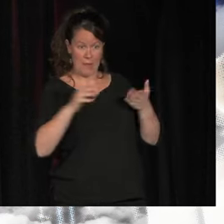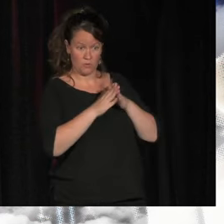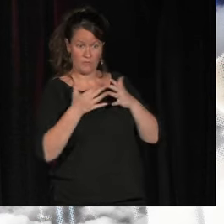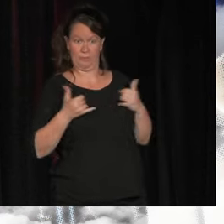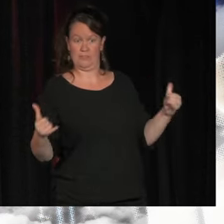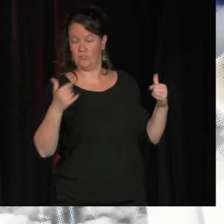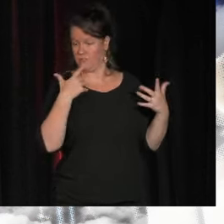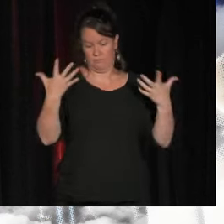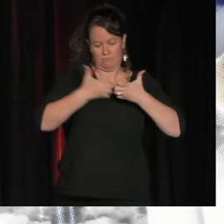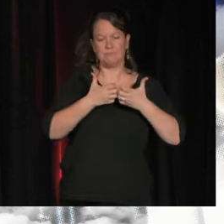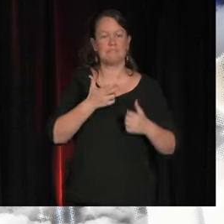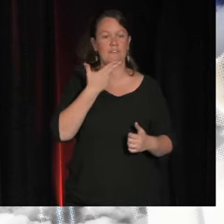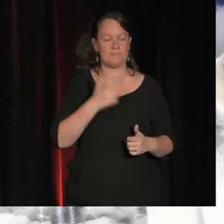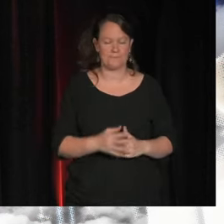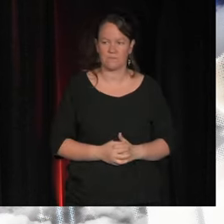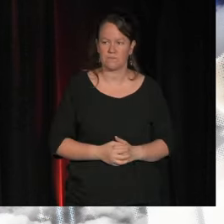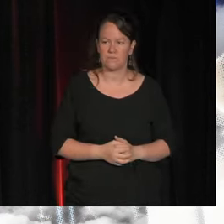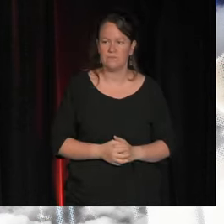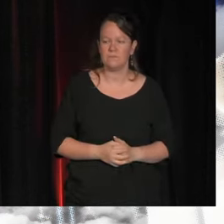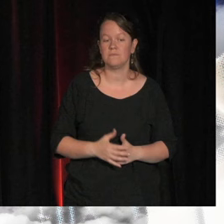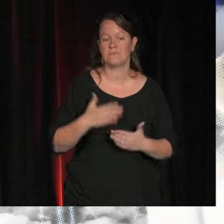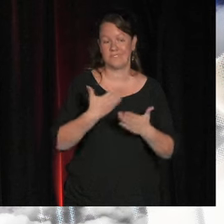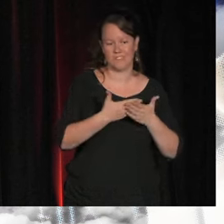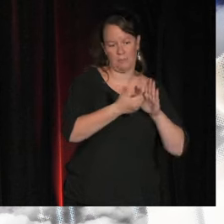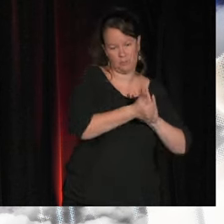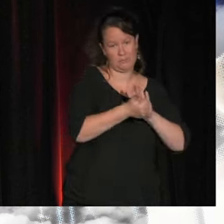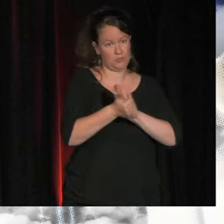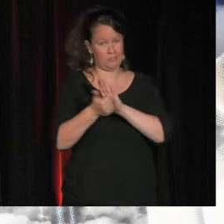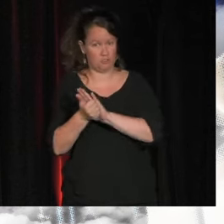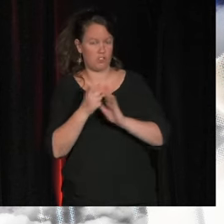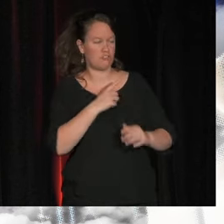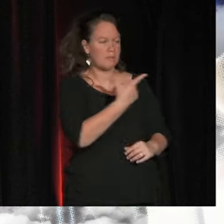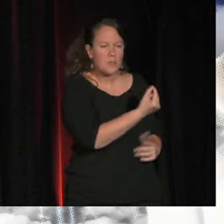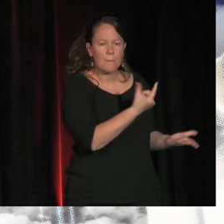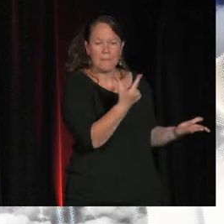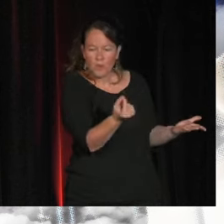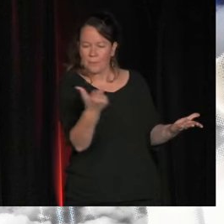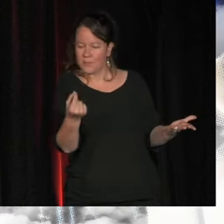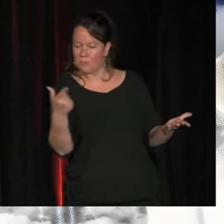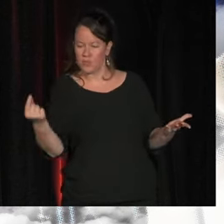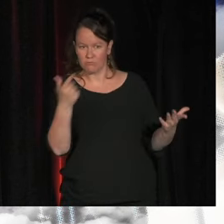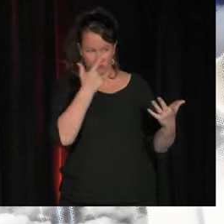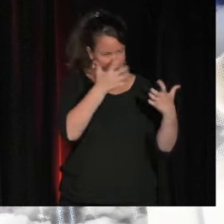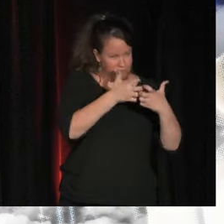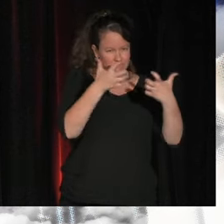Et c'est comme ça, au sein des différents persos, il y a des petits duos comme ça qui vont bien fonctionner et qui vont avoir des rôles justement